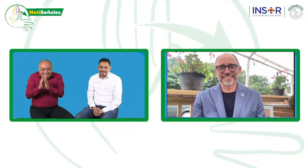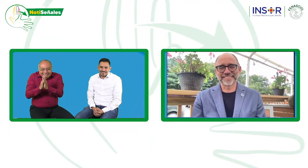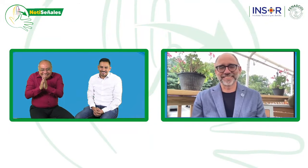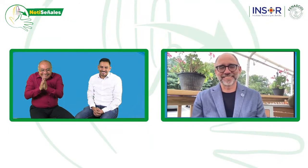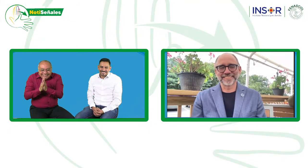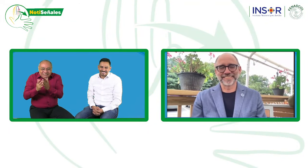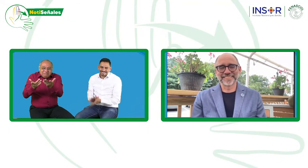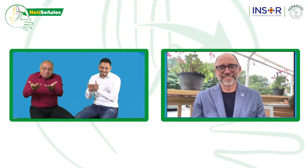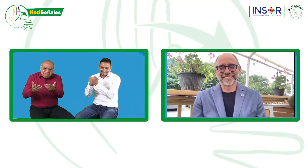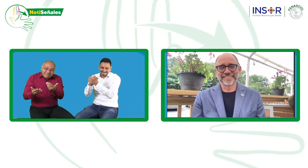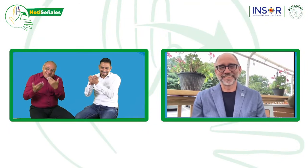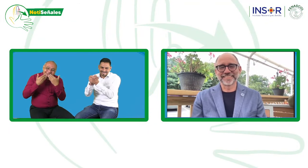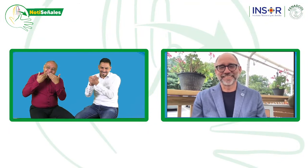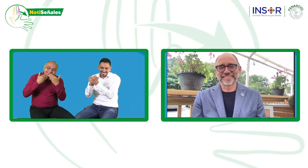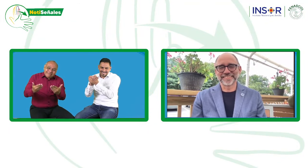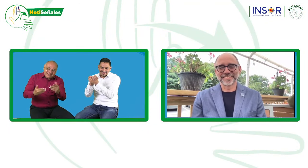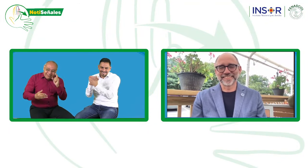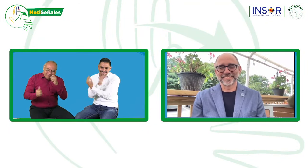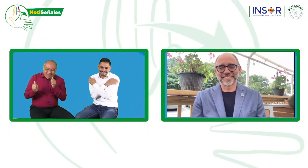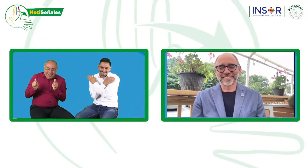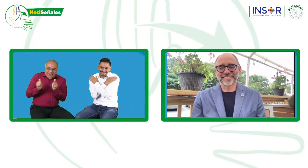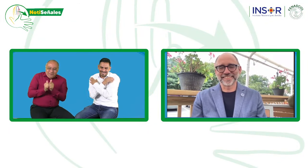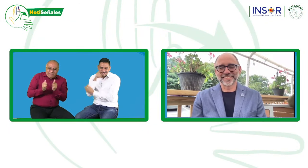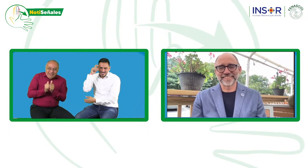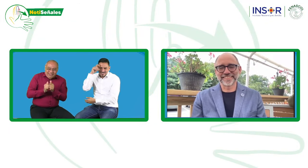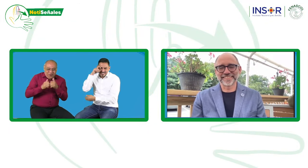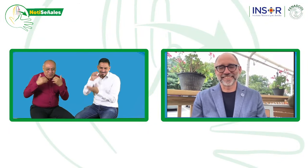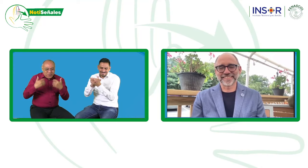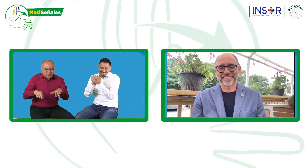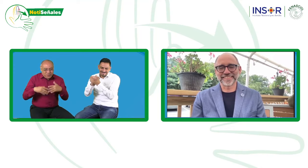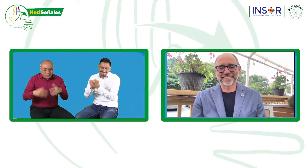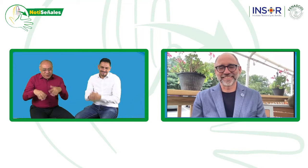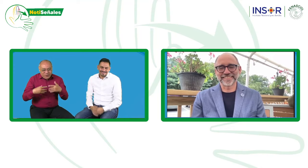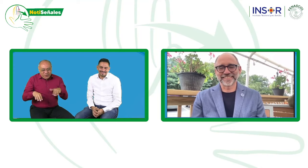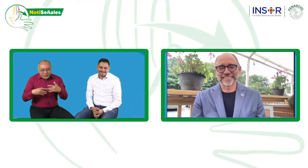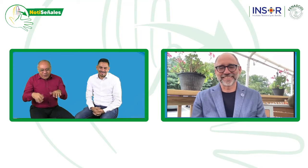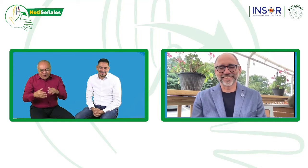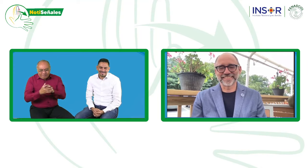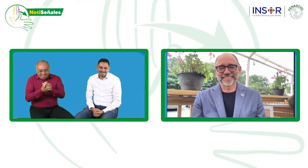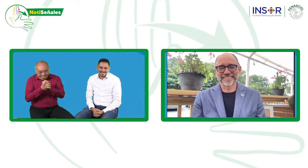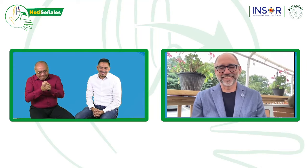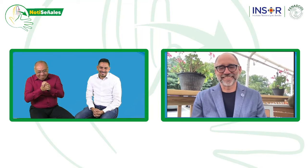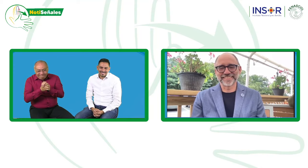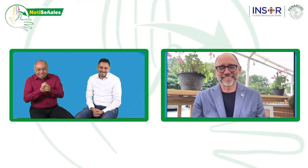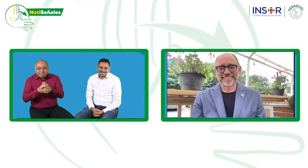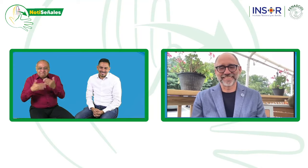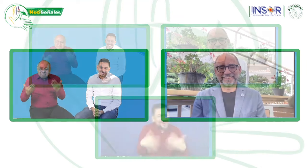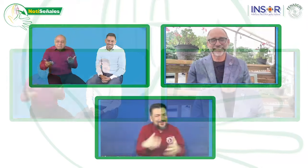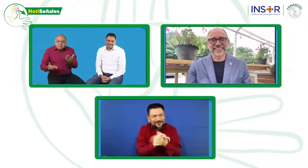Marrie mantiene supremamente ocupado viajando por todo el mundo hoy lo pudimos un saludo